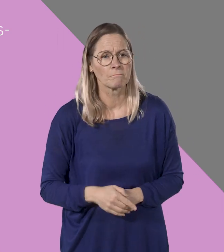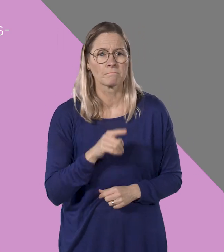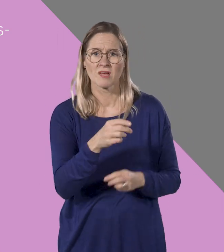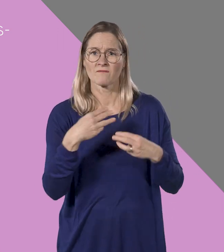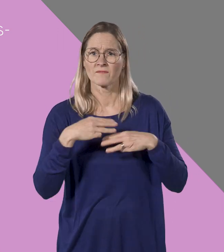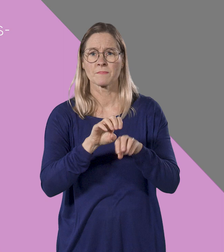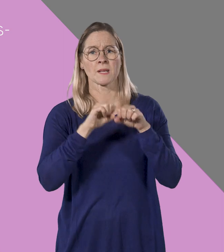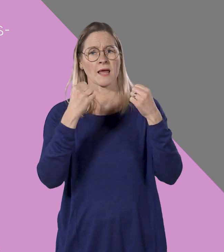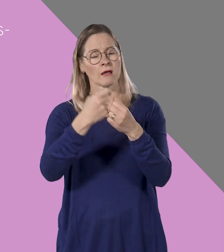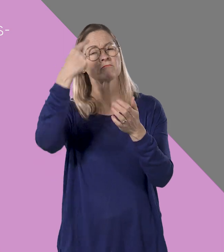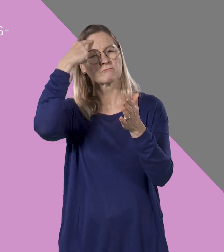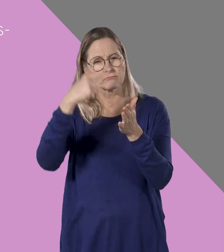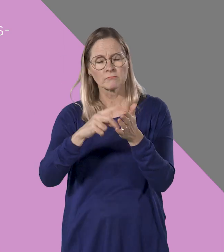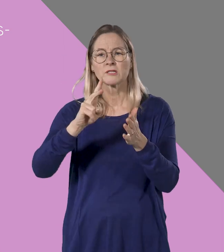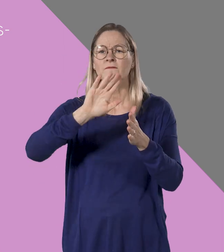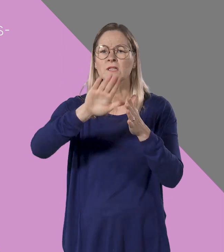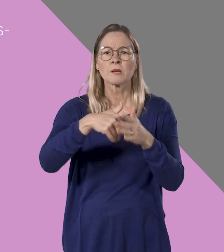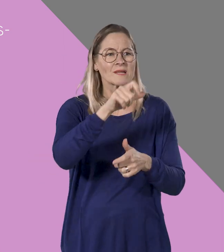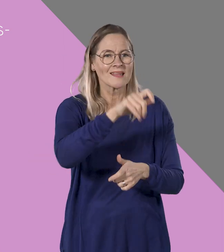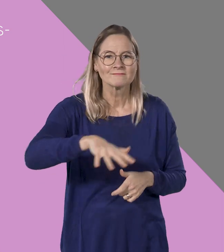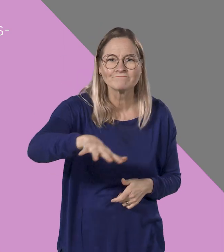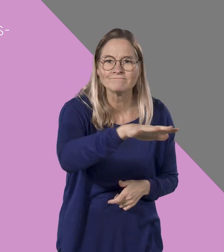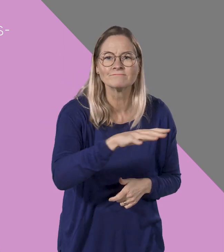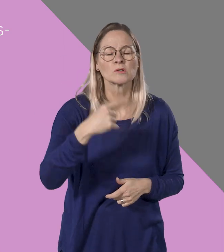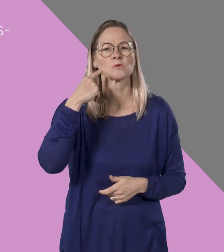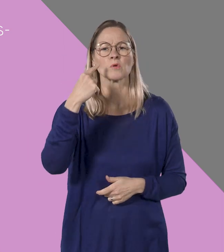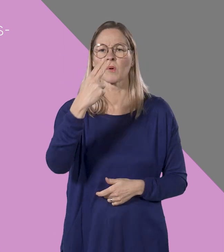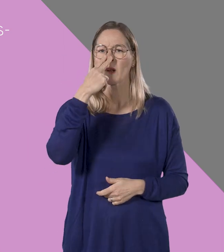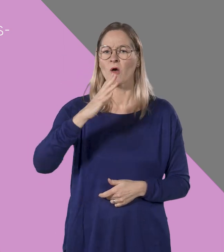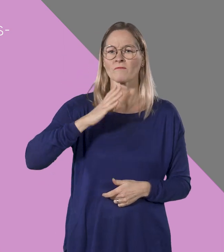Se on suunnattu viittomakielisten ja kuulonäkövammaisten ihmisten -